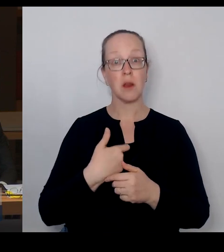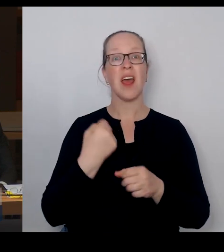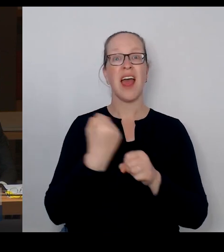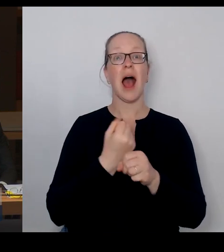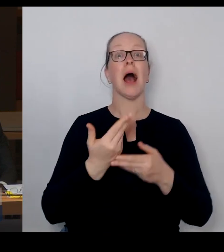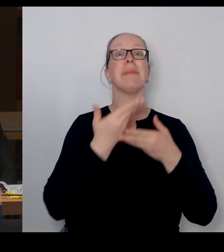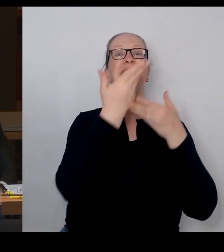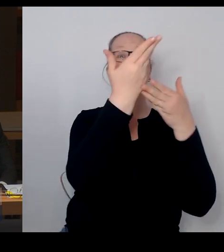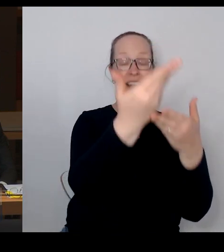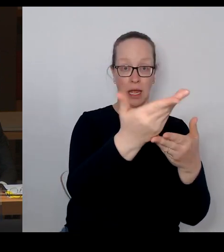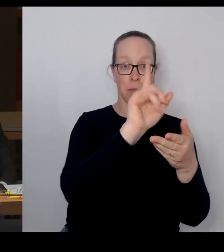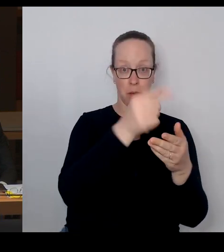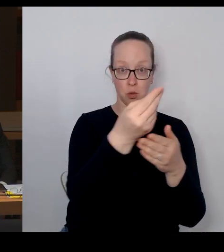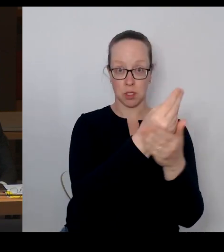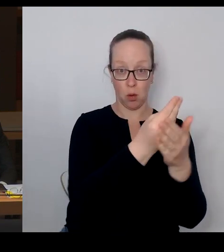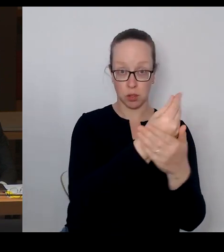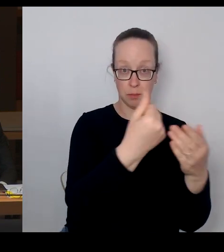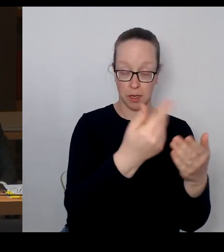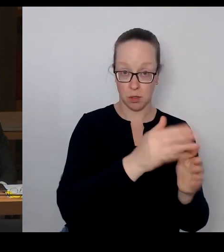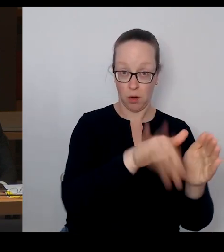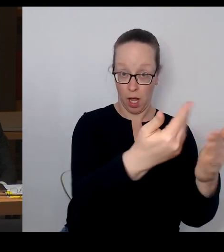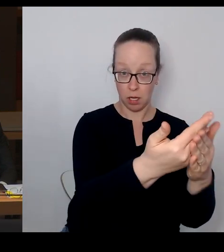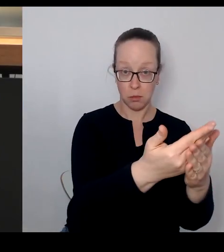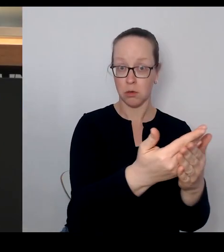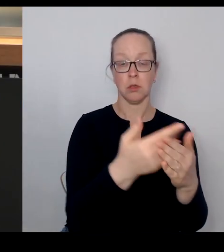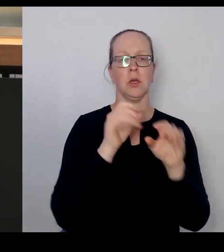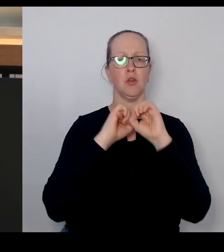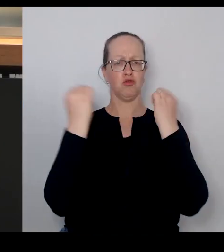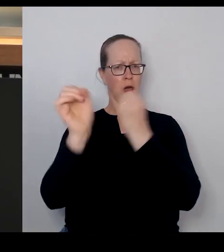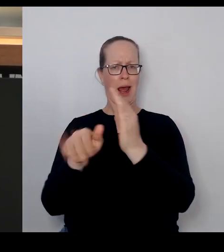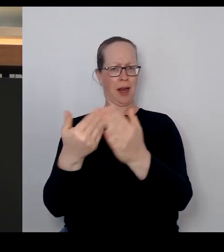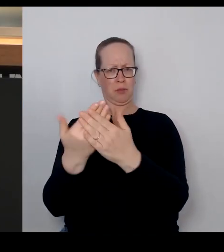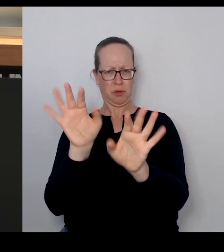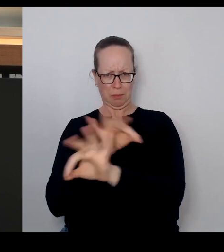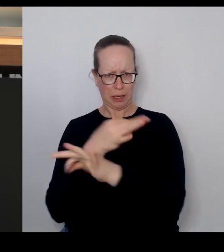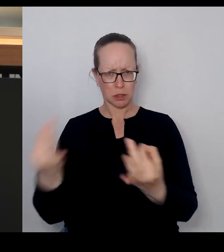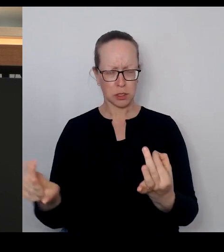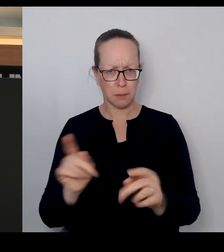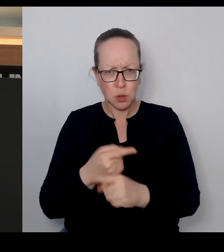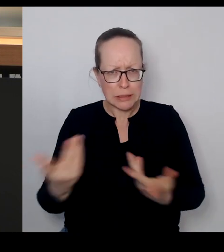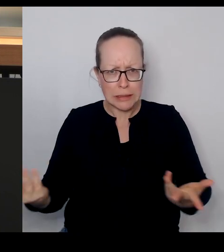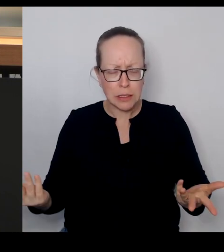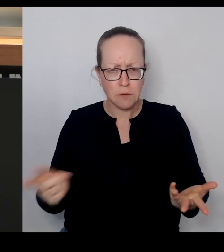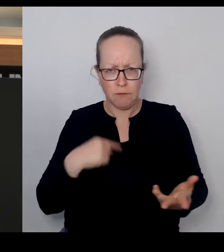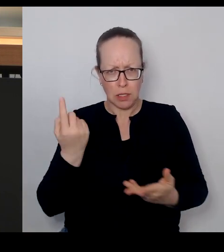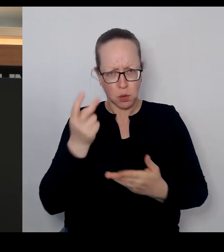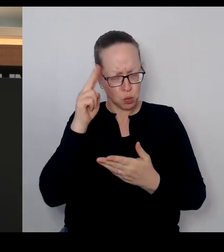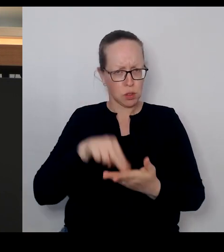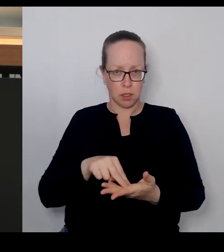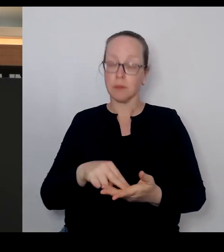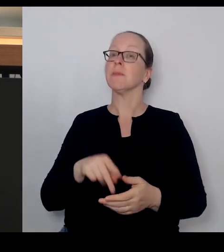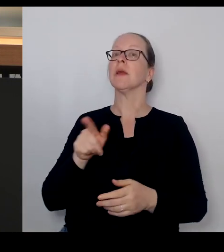Wenn Sie kommunalisieren wollen, dann muss natürlich das Land Berlin seine eigenen Fachkräfte ausbilden. Dazu bräuchten wir erst mal wirklich